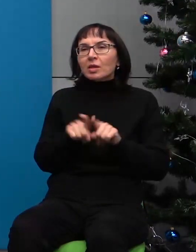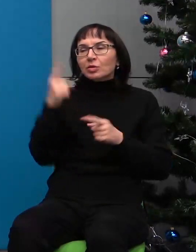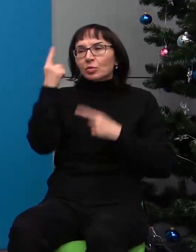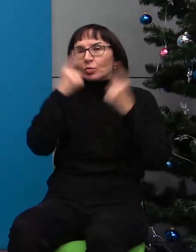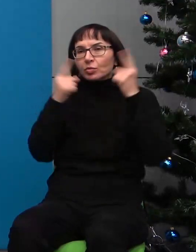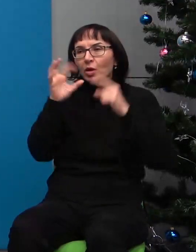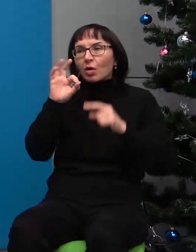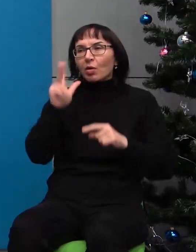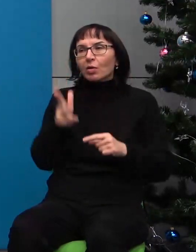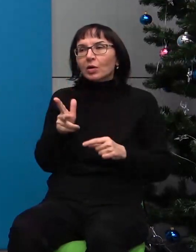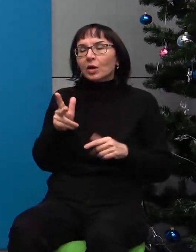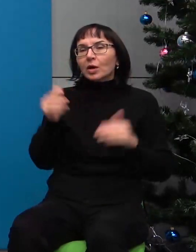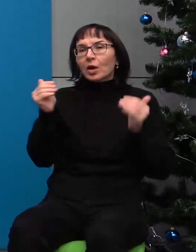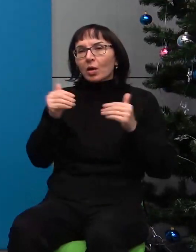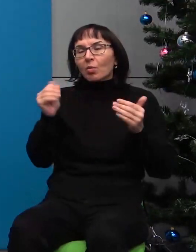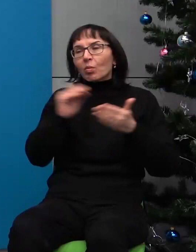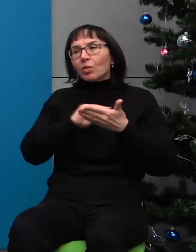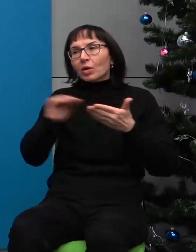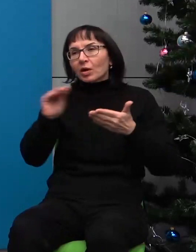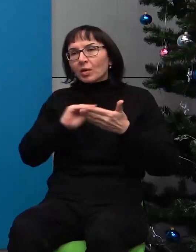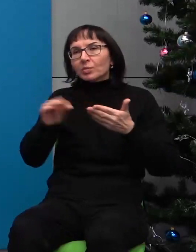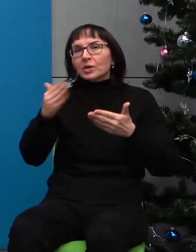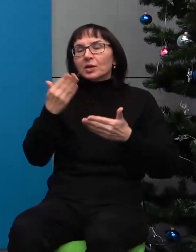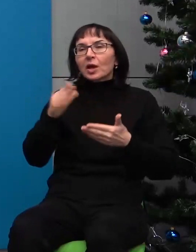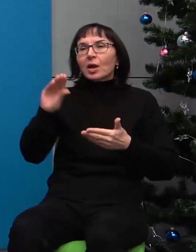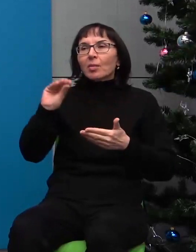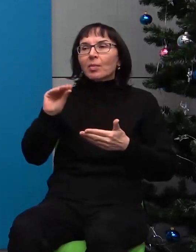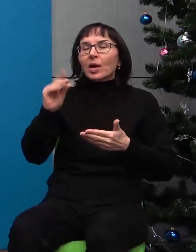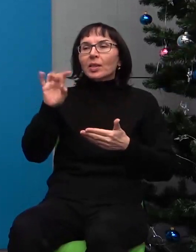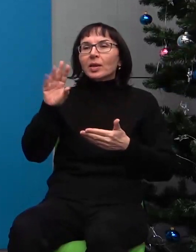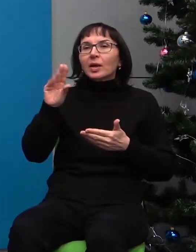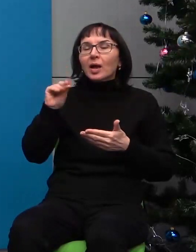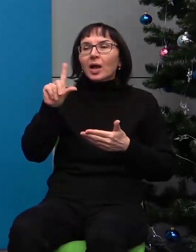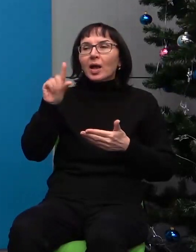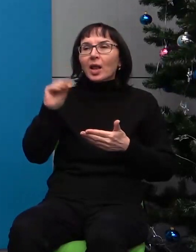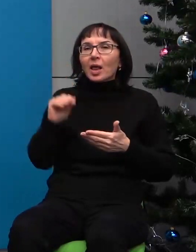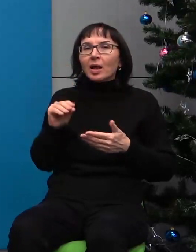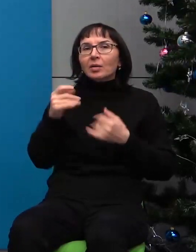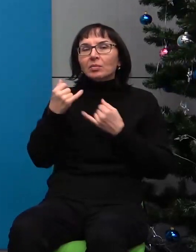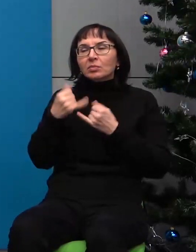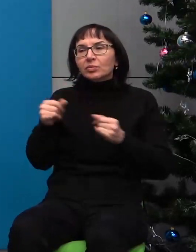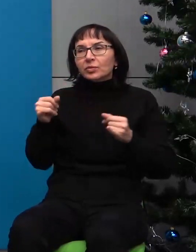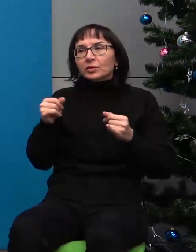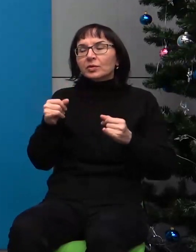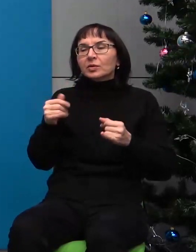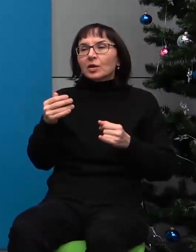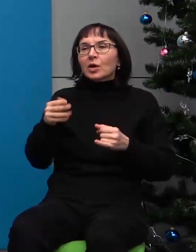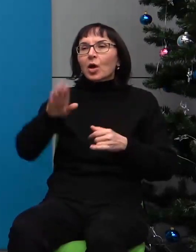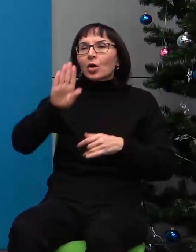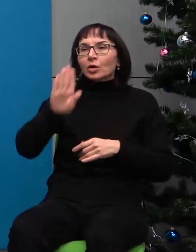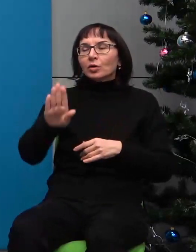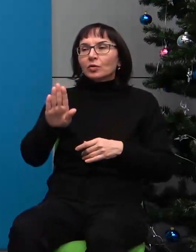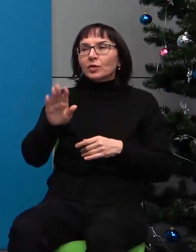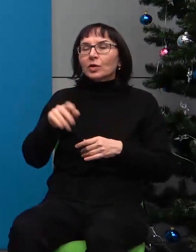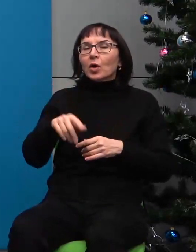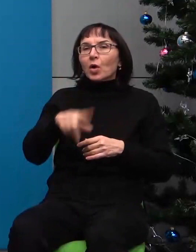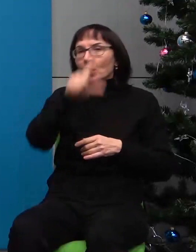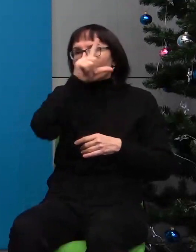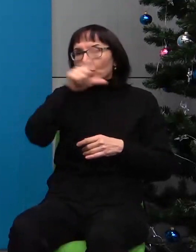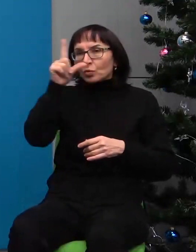Tutaj też pomyślałem, mogę napisać o Himlerze, o Mengele na każdej stronie. Są ludzie, którzy czytają takie rzeczy.